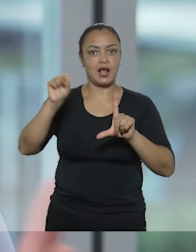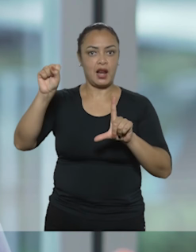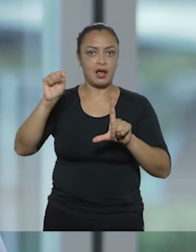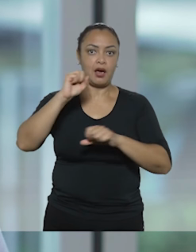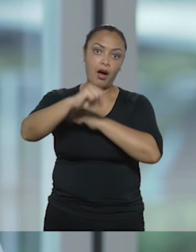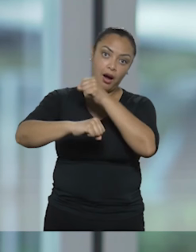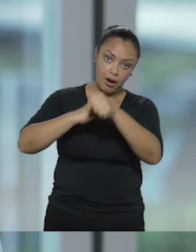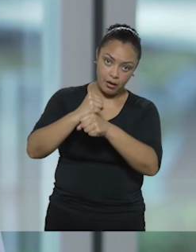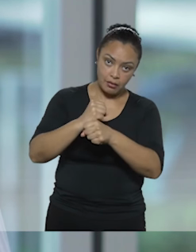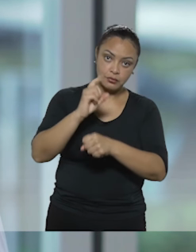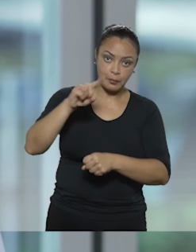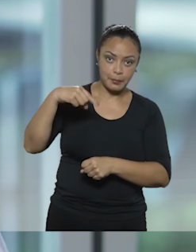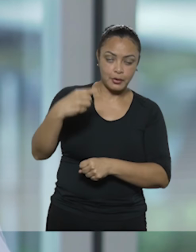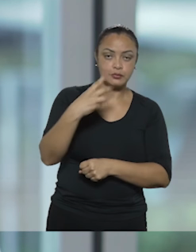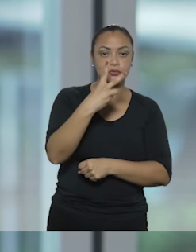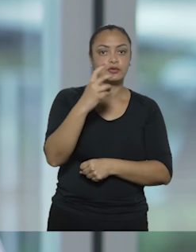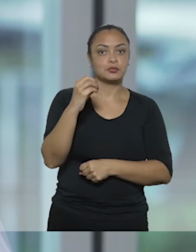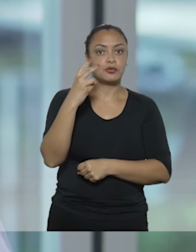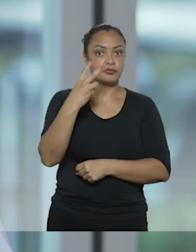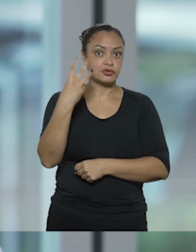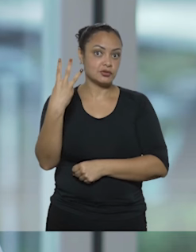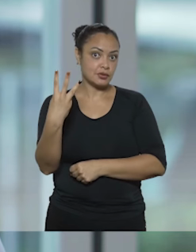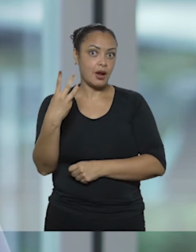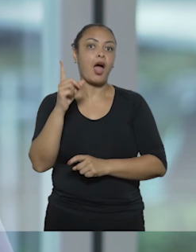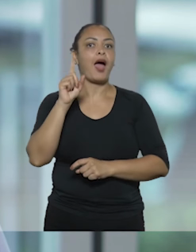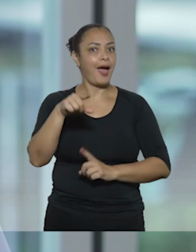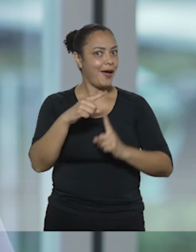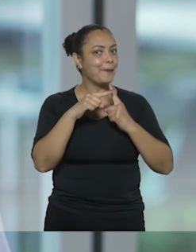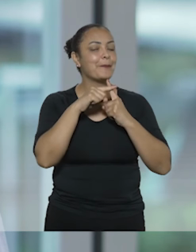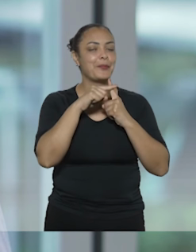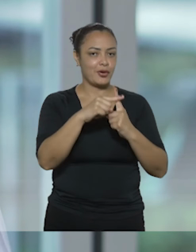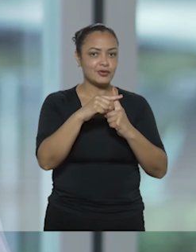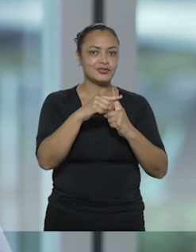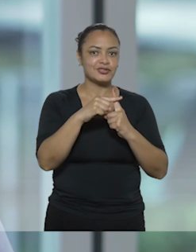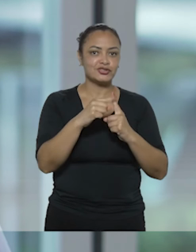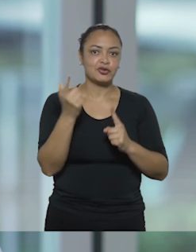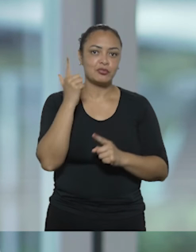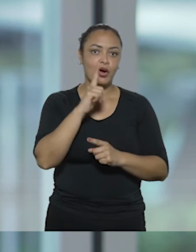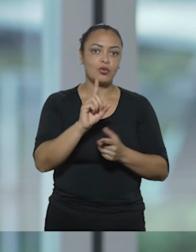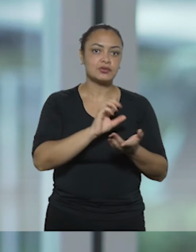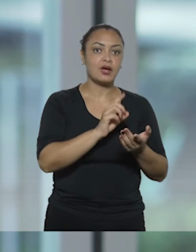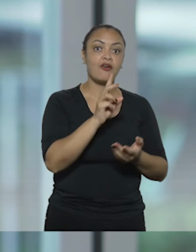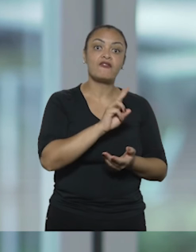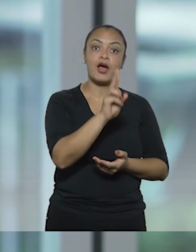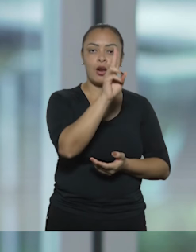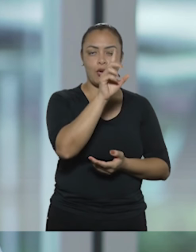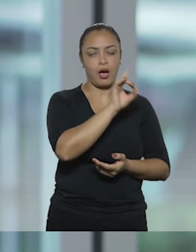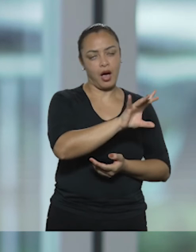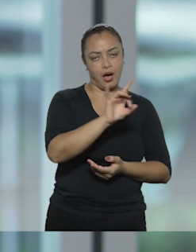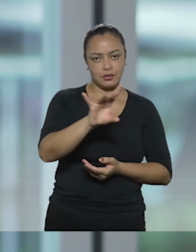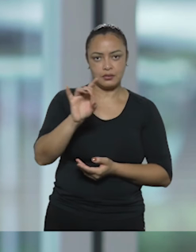2023 e esse movimento vai ser bem positivo para o preço das cotas dos fundos imobiliários aqui na B3.